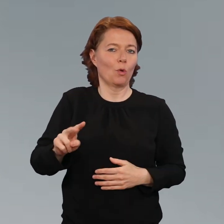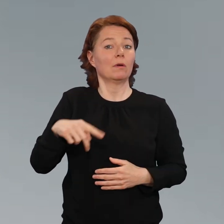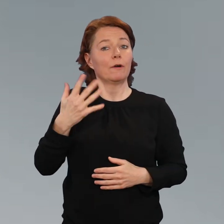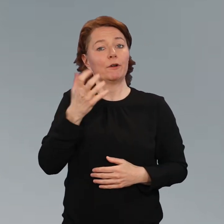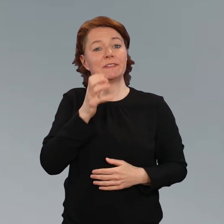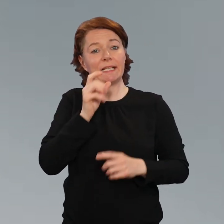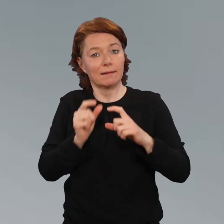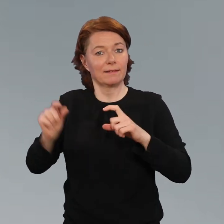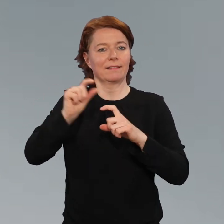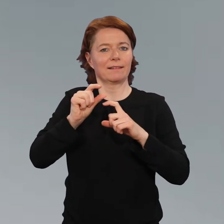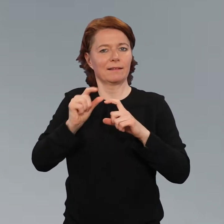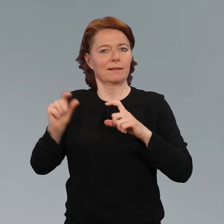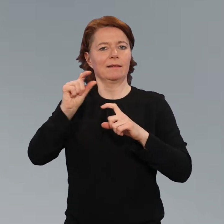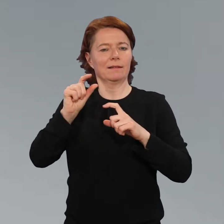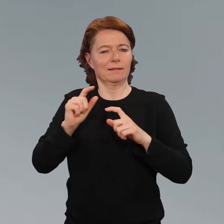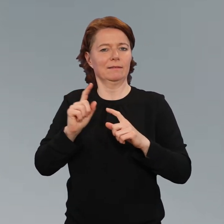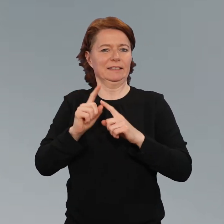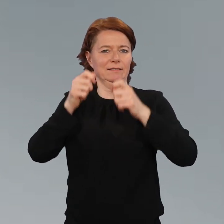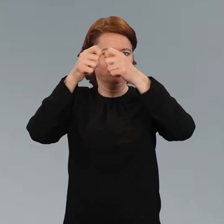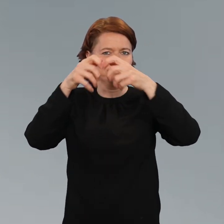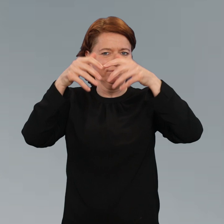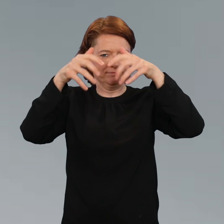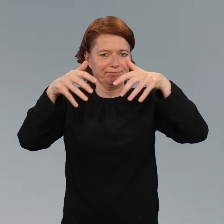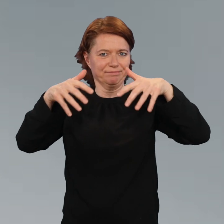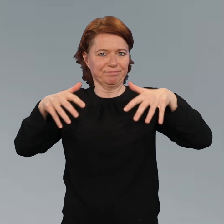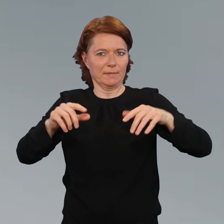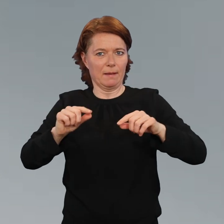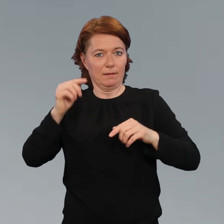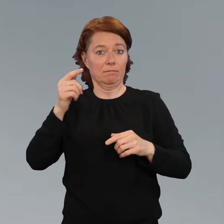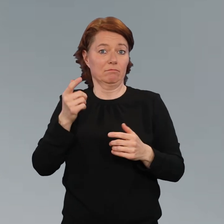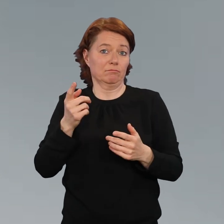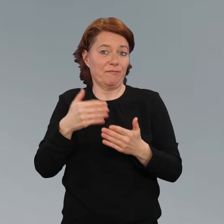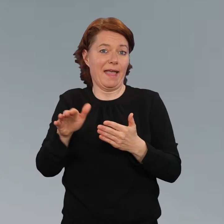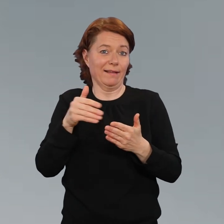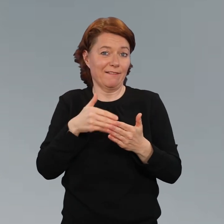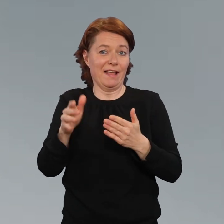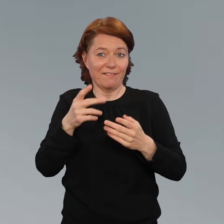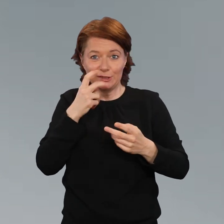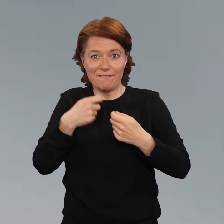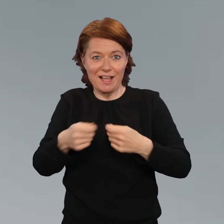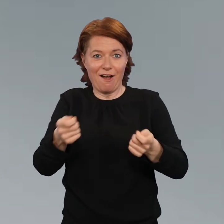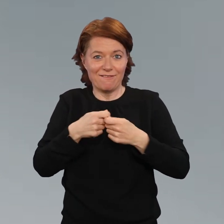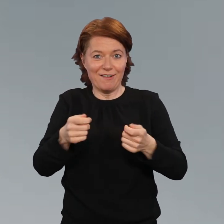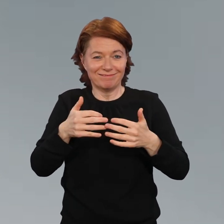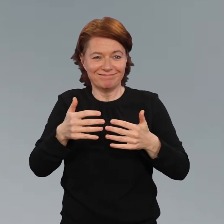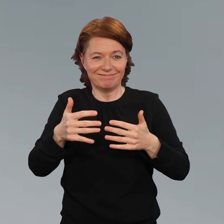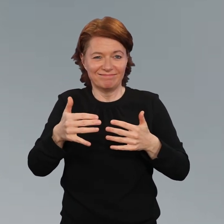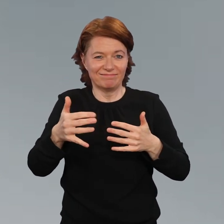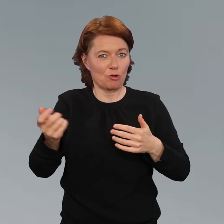dann für 6 Euro an Person D, wieder um 50 Cent teurer. Das wäre ein Schneeballsystem. Bei solchen Systemen wird es